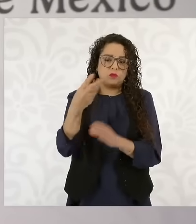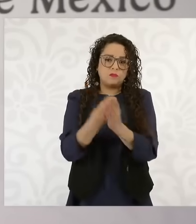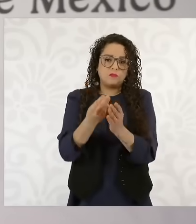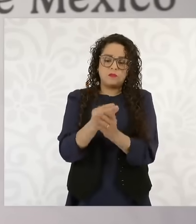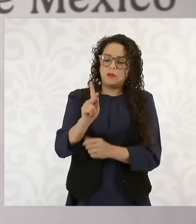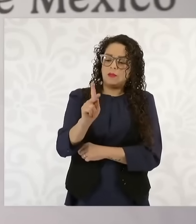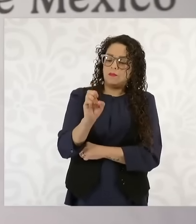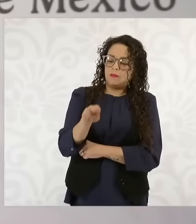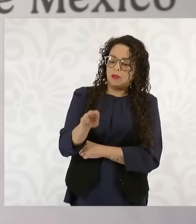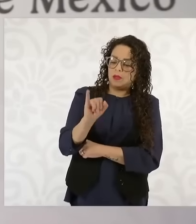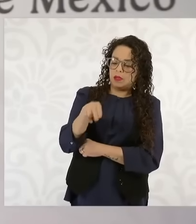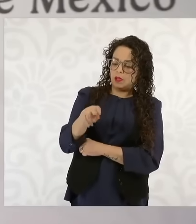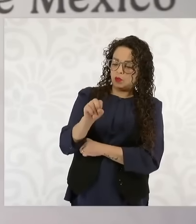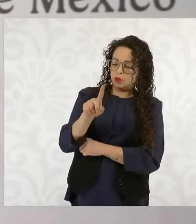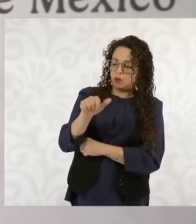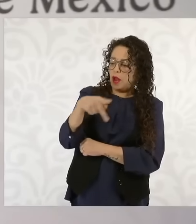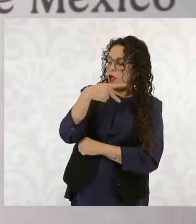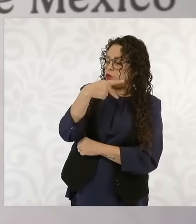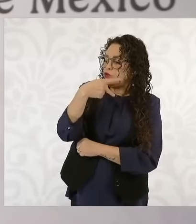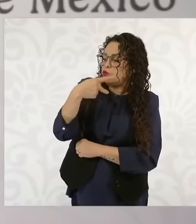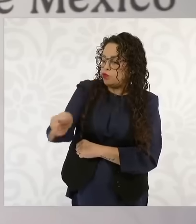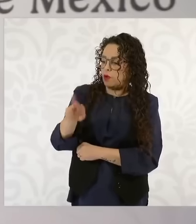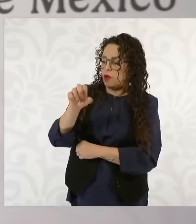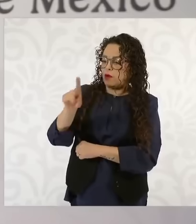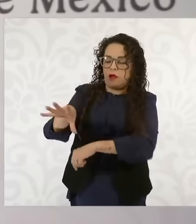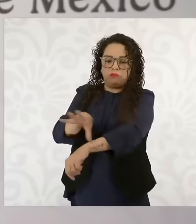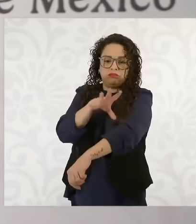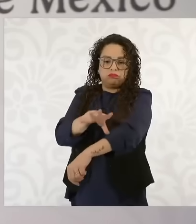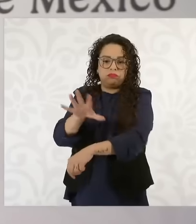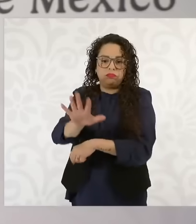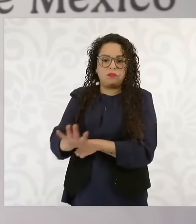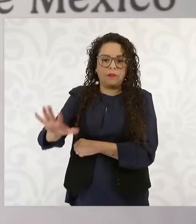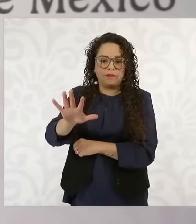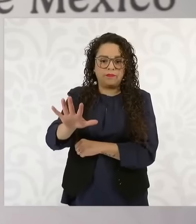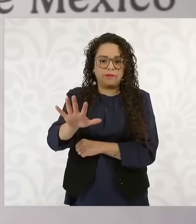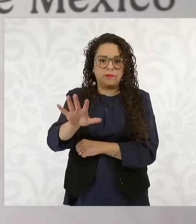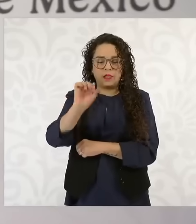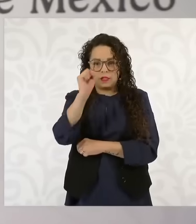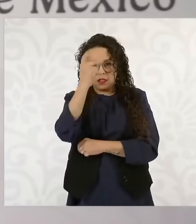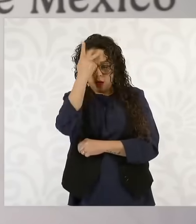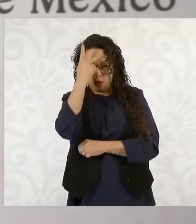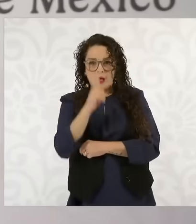plantas de generación y no había interconexión entre San Luis Rí Colorado y Mexicali. Ahora sí,